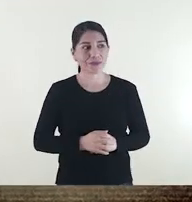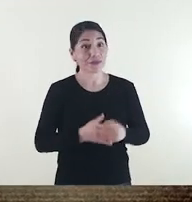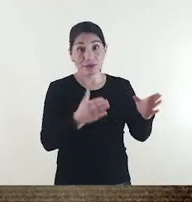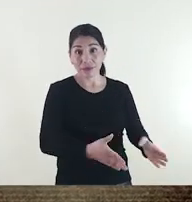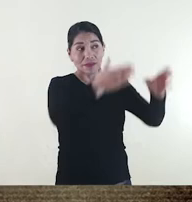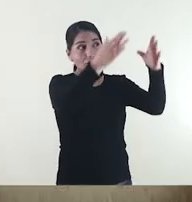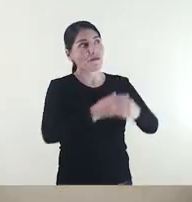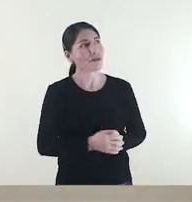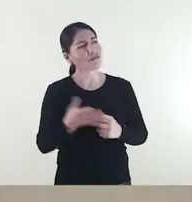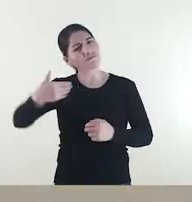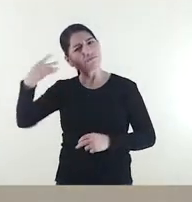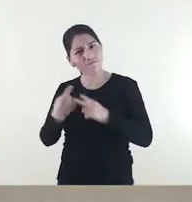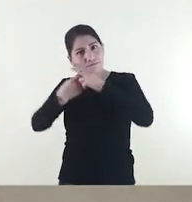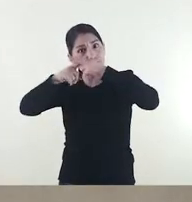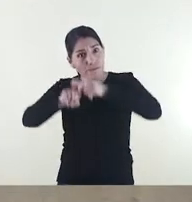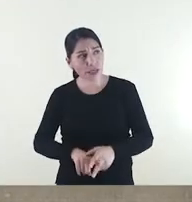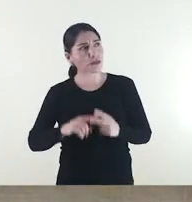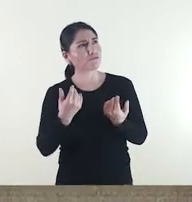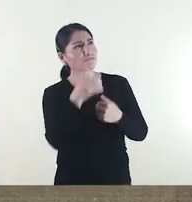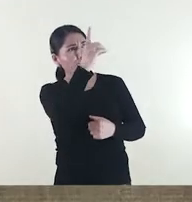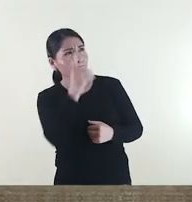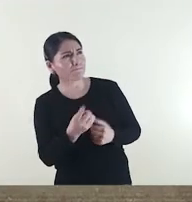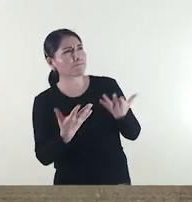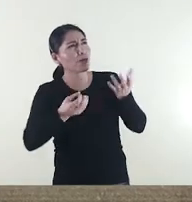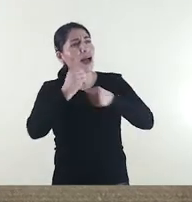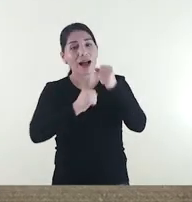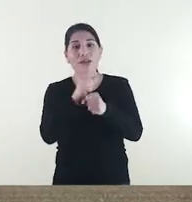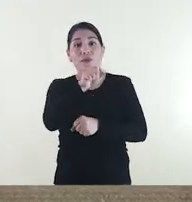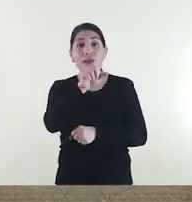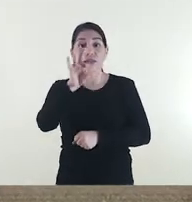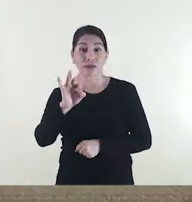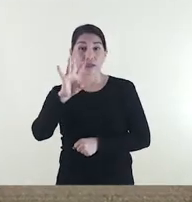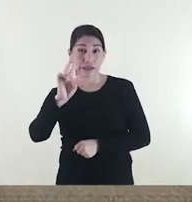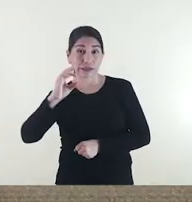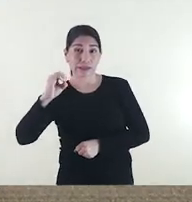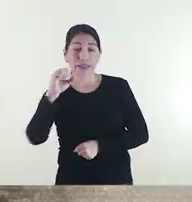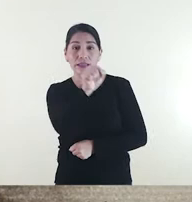Este edificio tuvo su génesis con los primeros diseños en la década del 70 del siglo XIX,